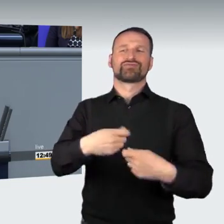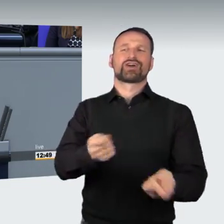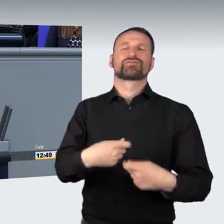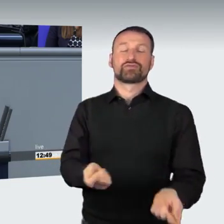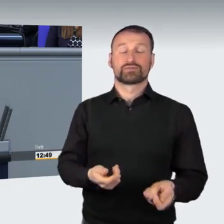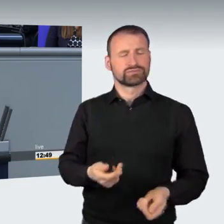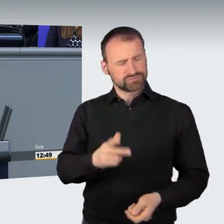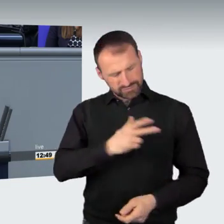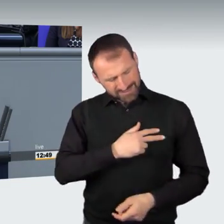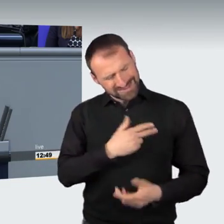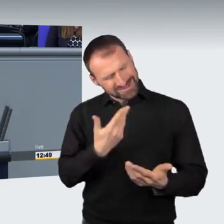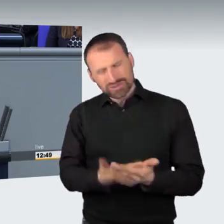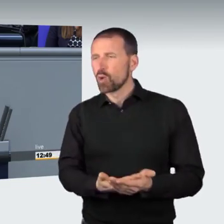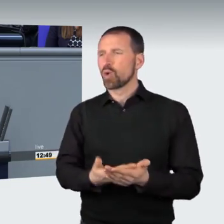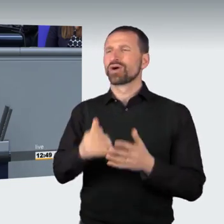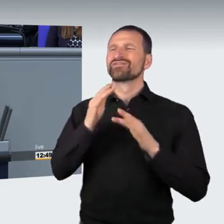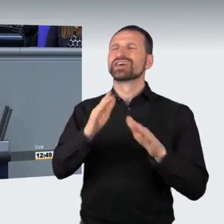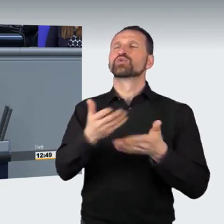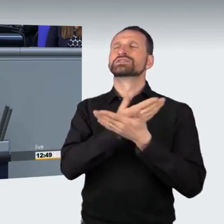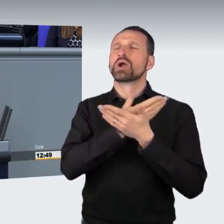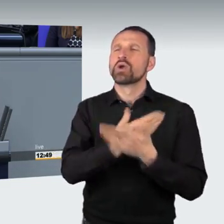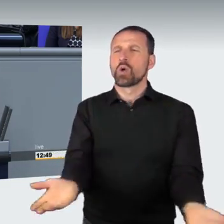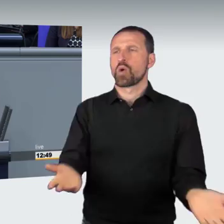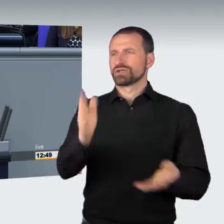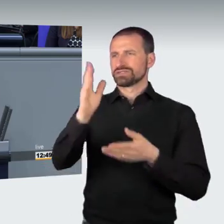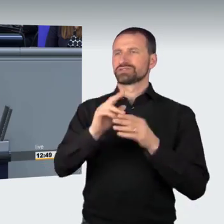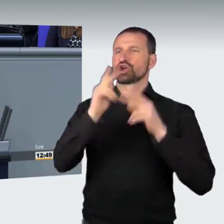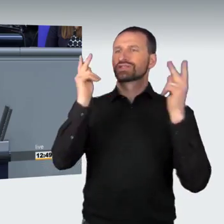an diesem wirkungslosen Konzept festgehalten und auf jede Nachbesserung